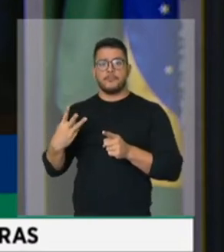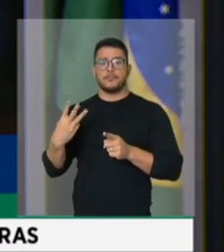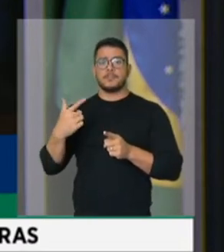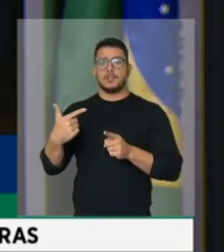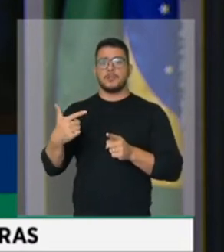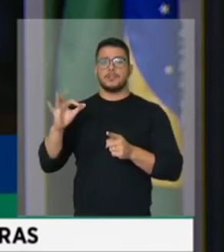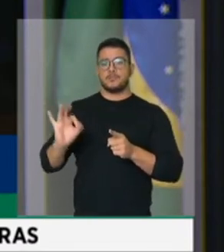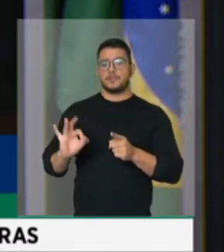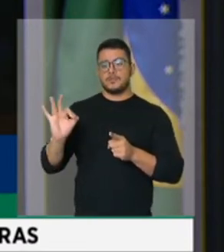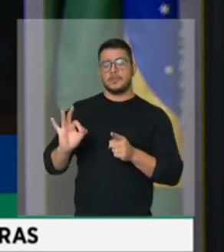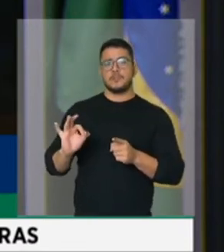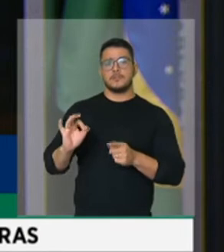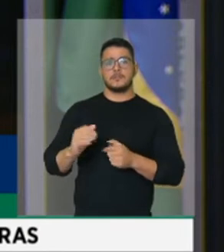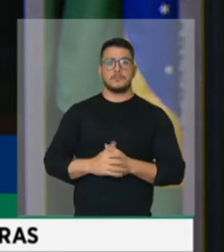PREVISÃO PRA 2019 É 23. NA TRANSMISSÃO, DEPUTADO